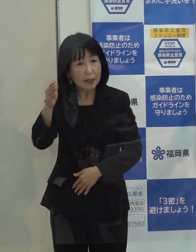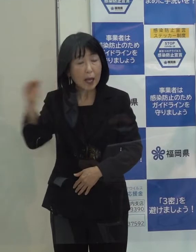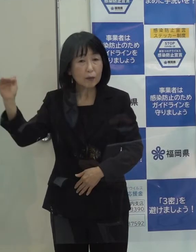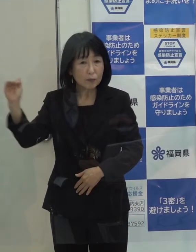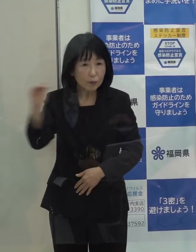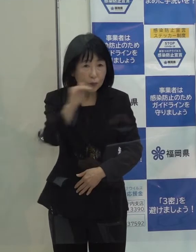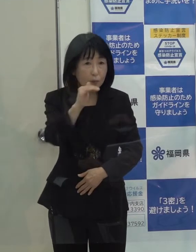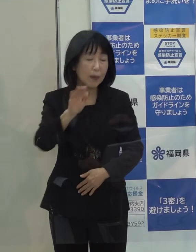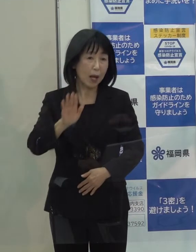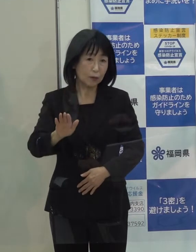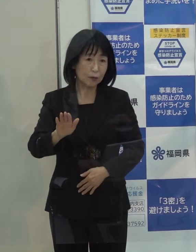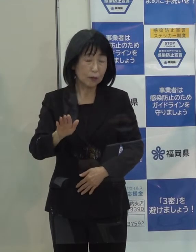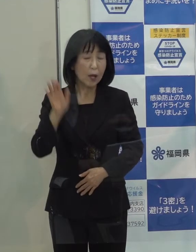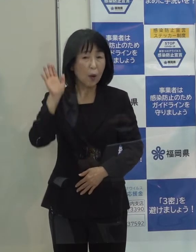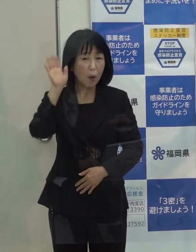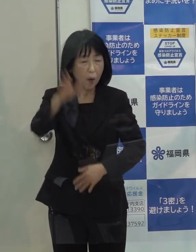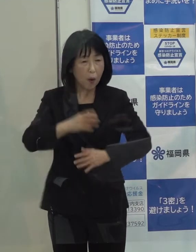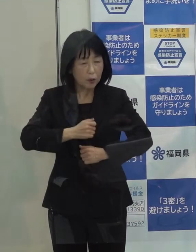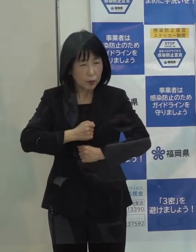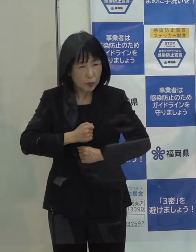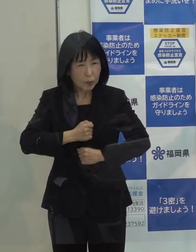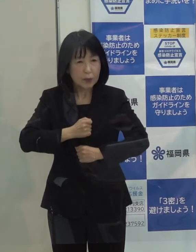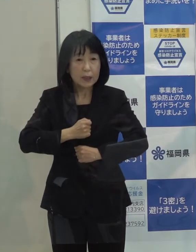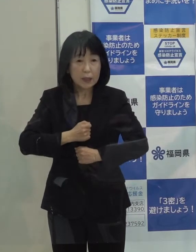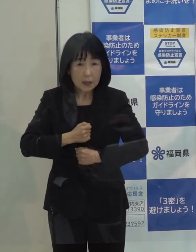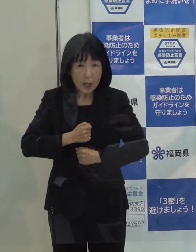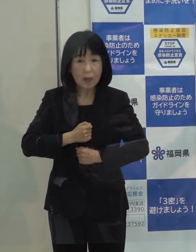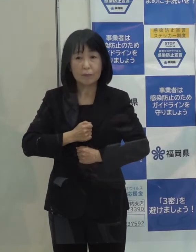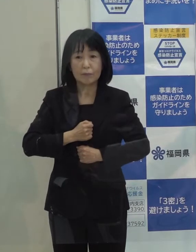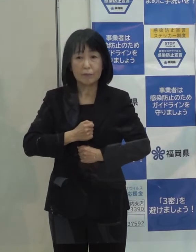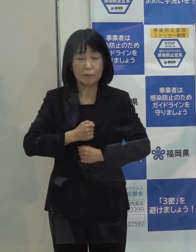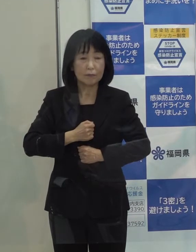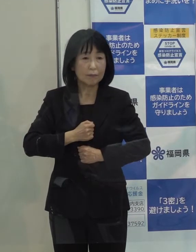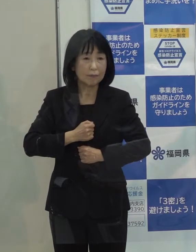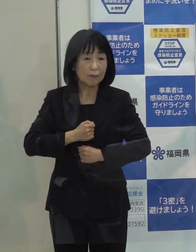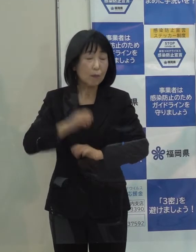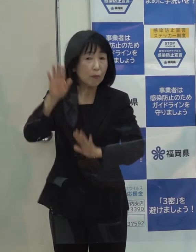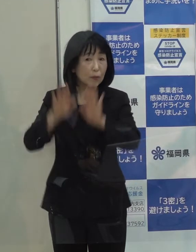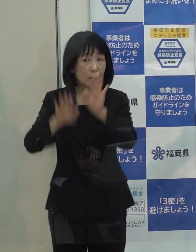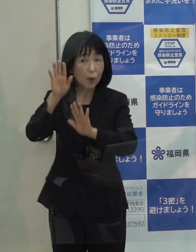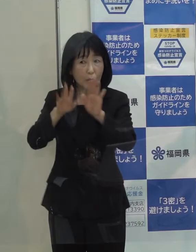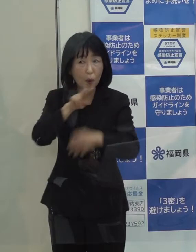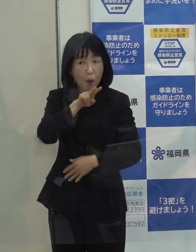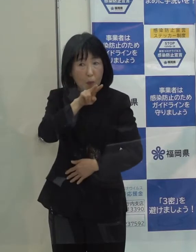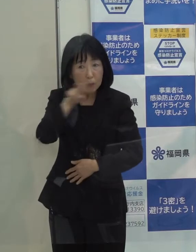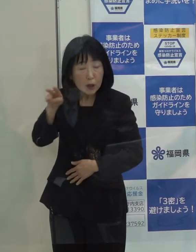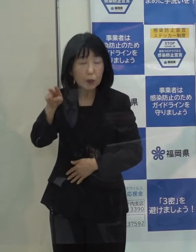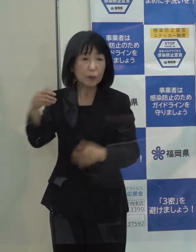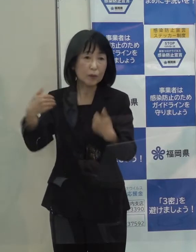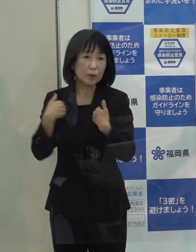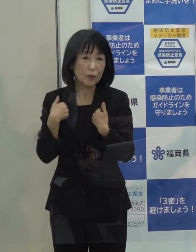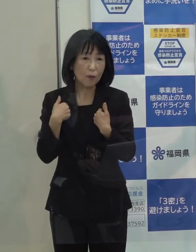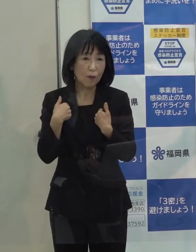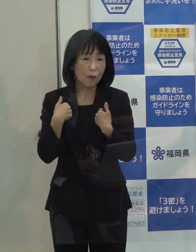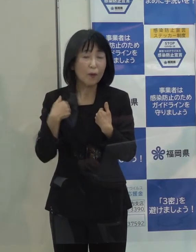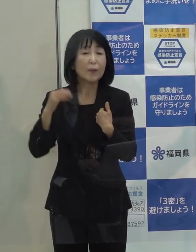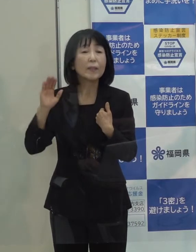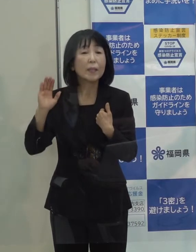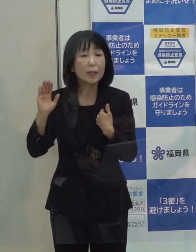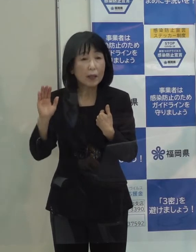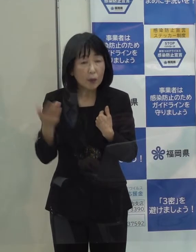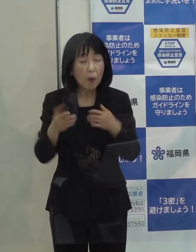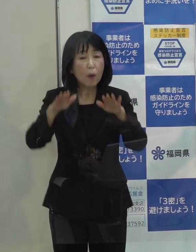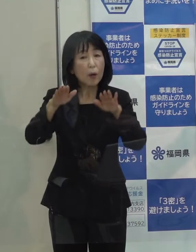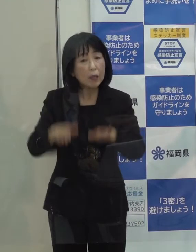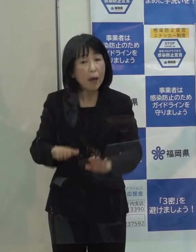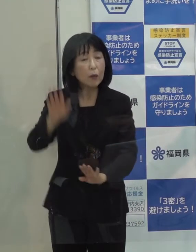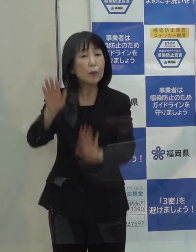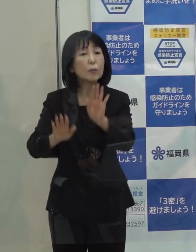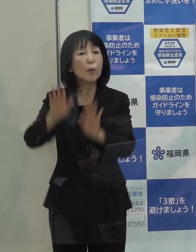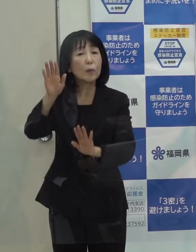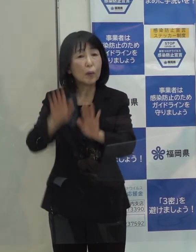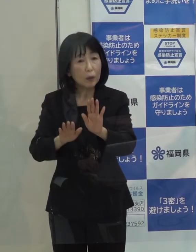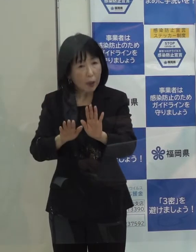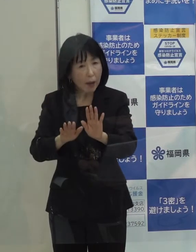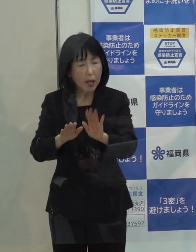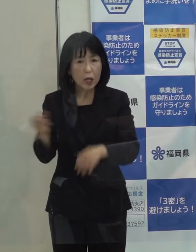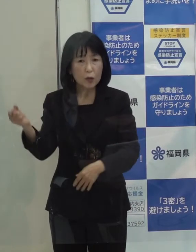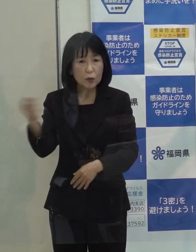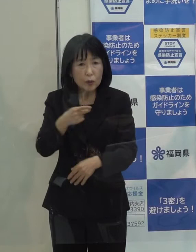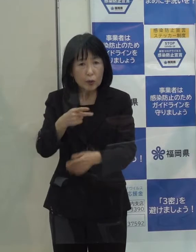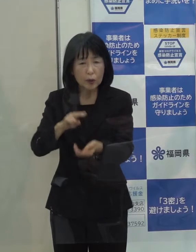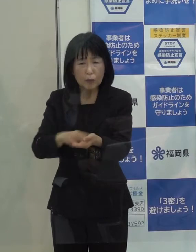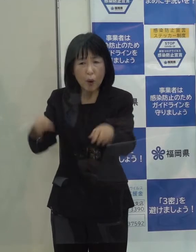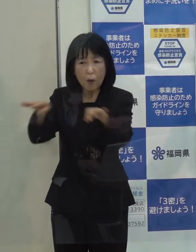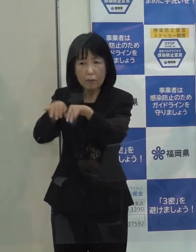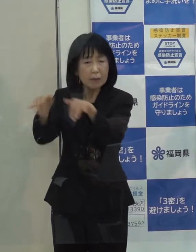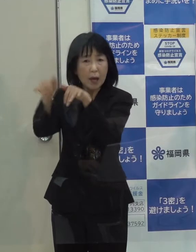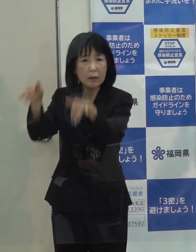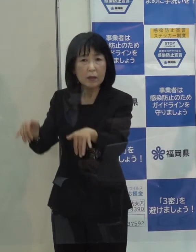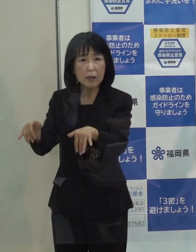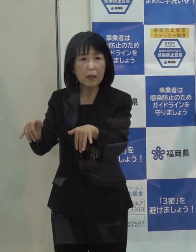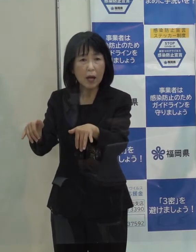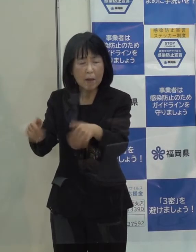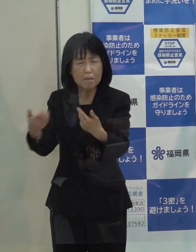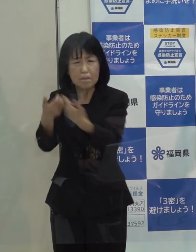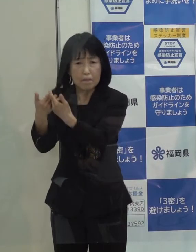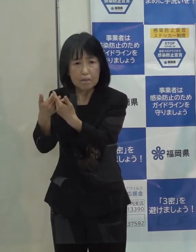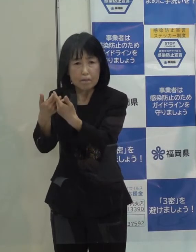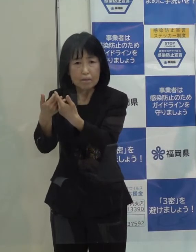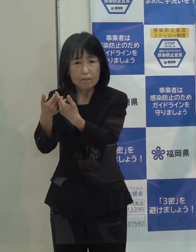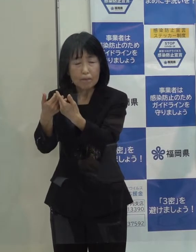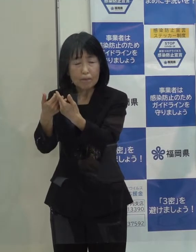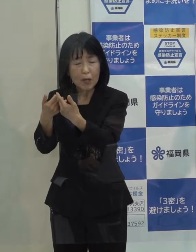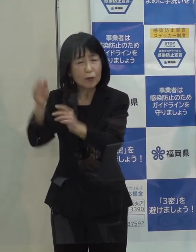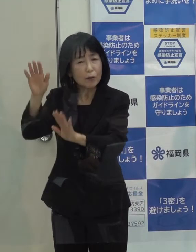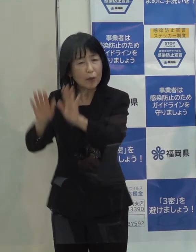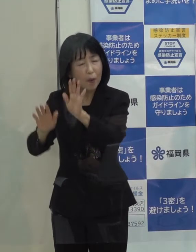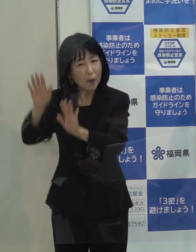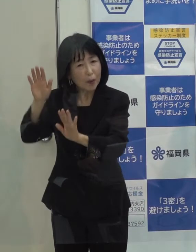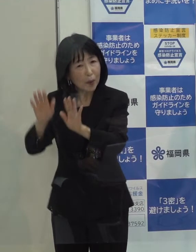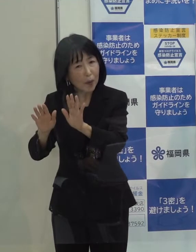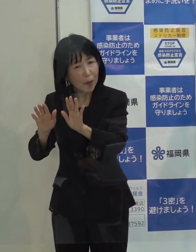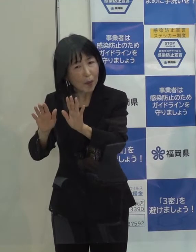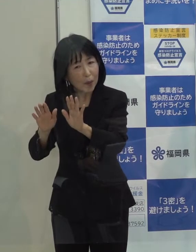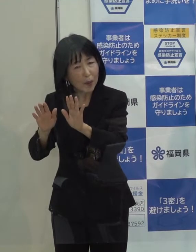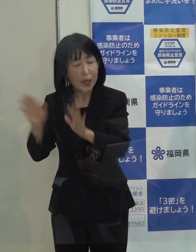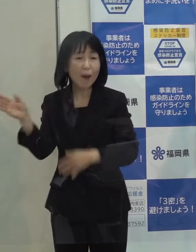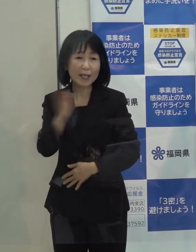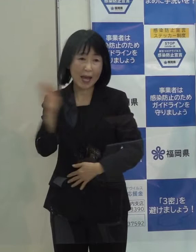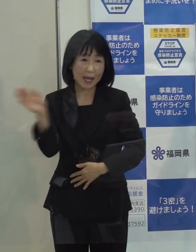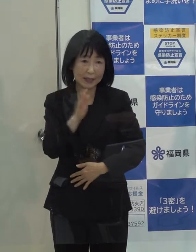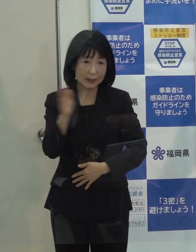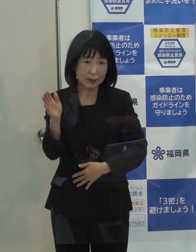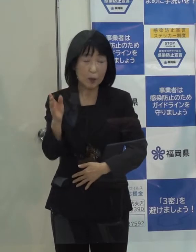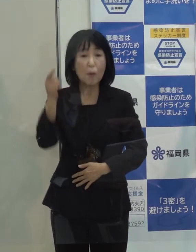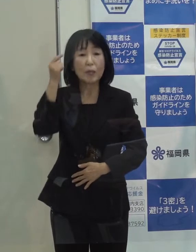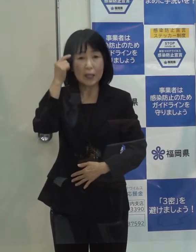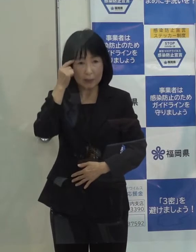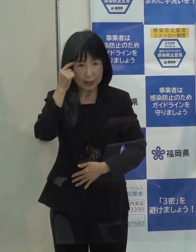今後 この状況を注意深く見続けていきますが 現段階で直ちに医療提供体制が逼迫しているといった状況にはないと思っています